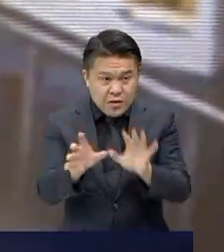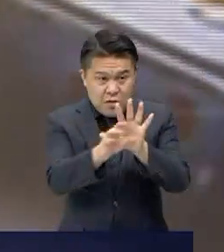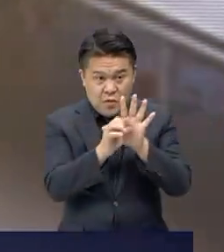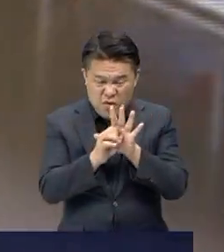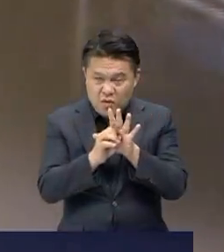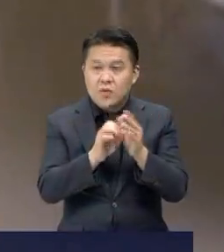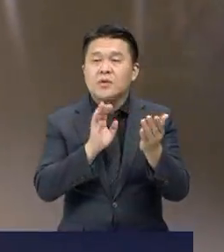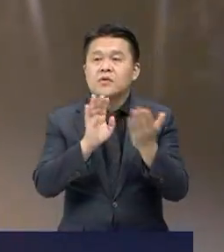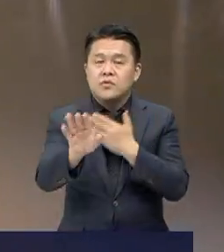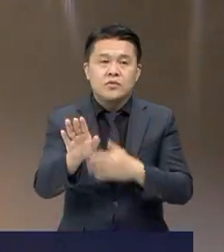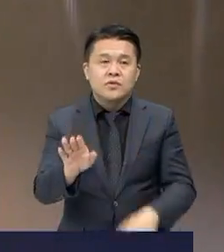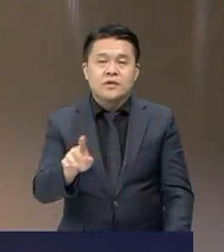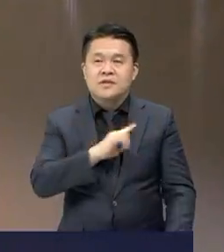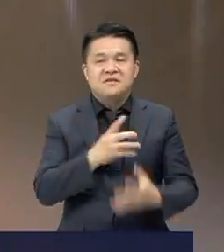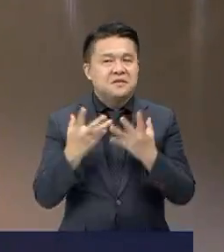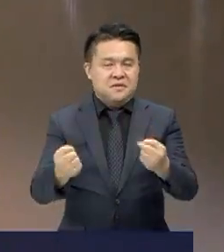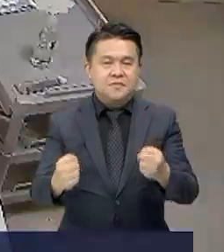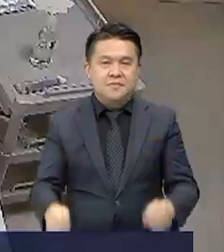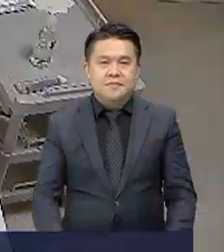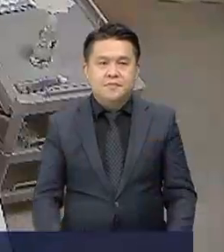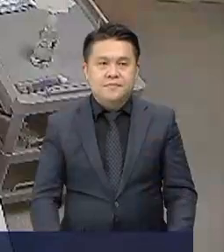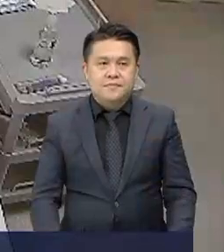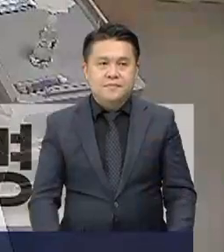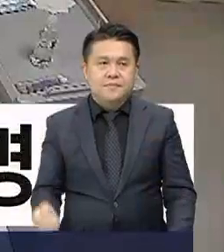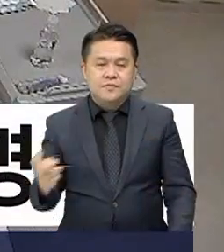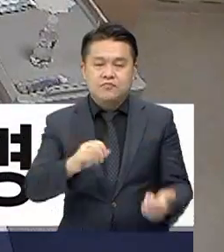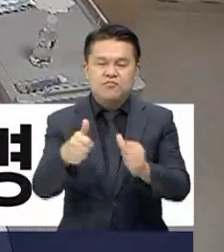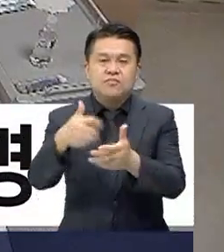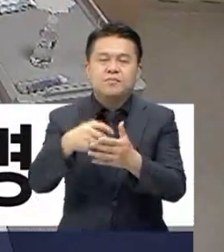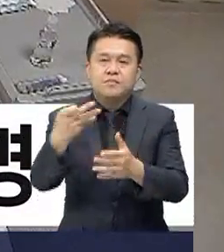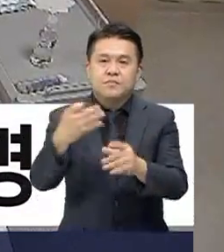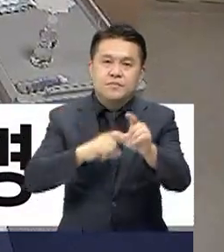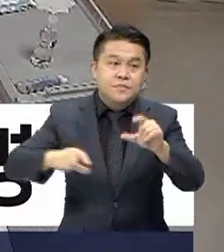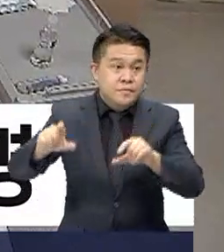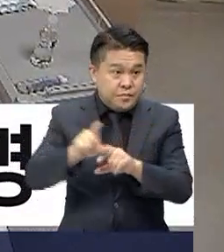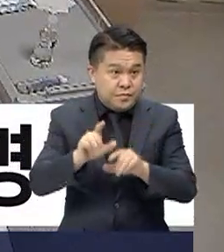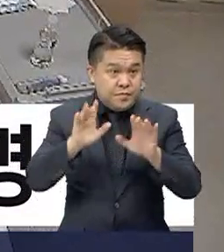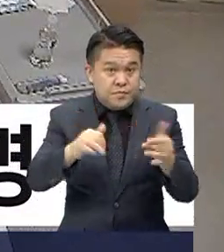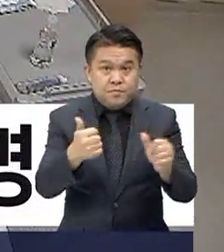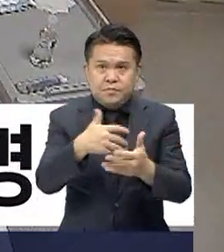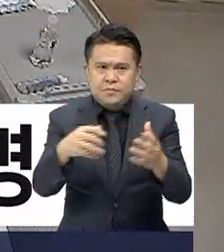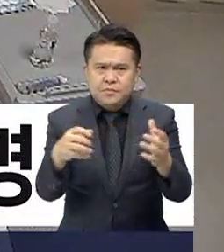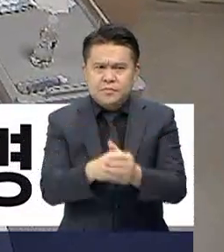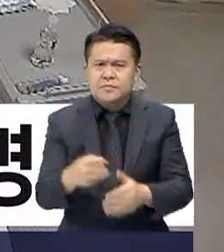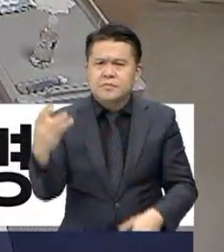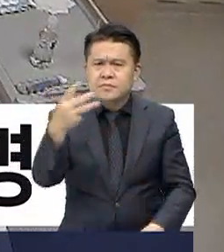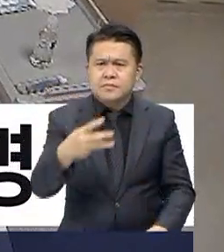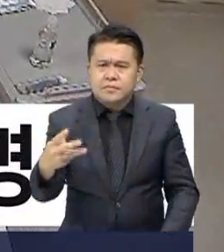유행 이후 가장 많았습니다. 사망자는 14명 늘어 누적 사망자 수는 3천